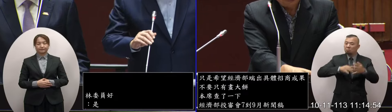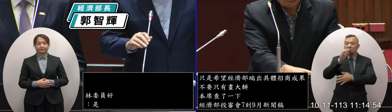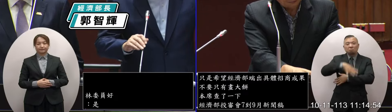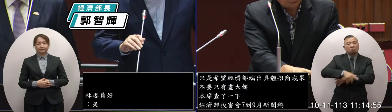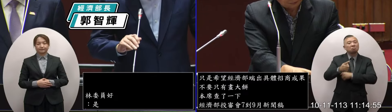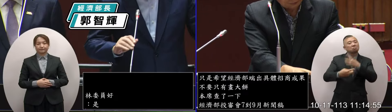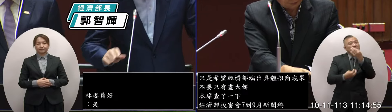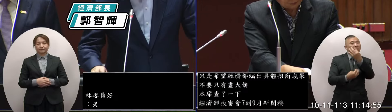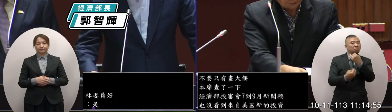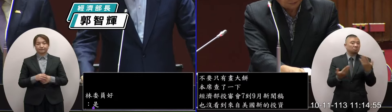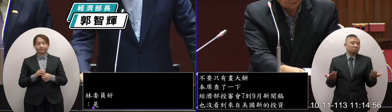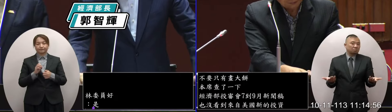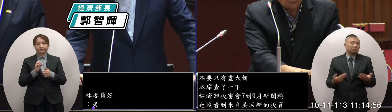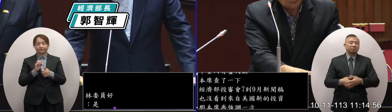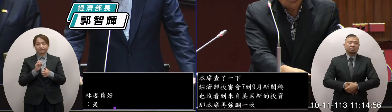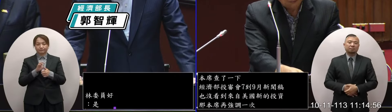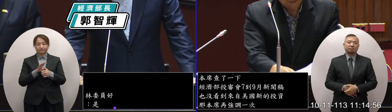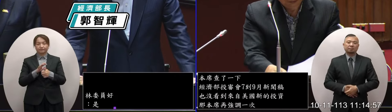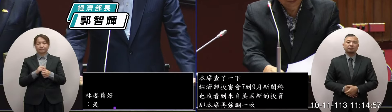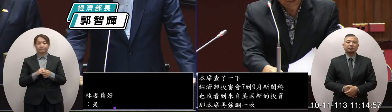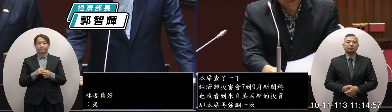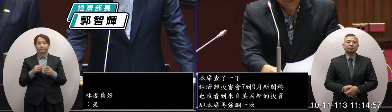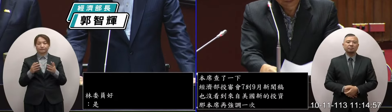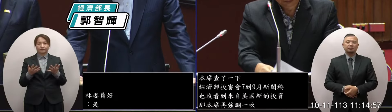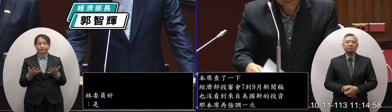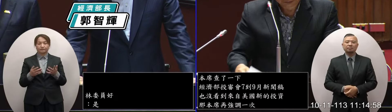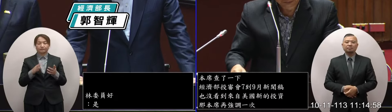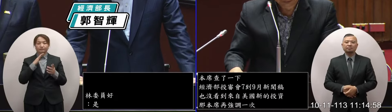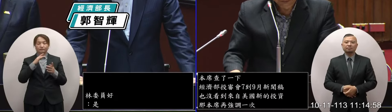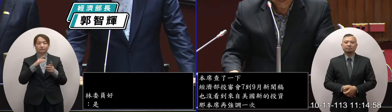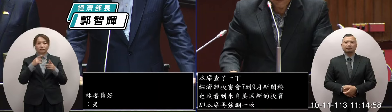報告委員我們大概就是去強化